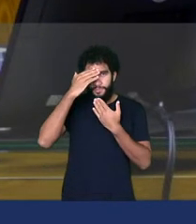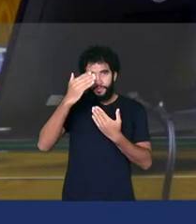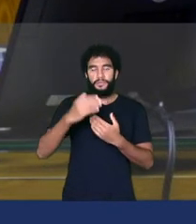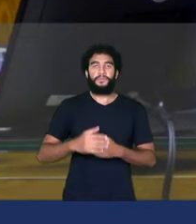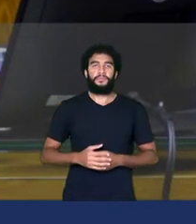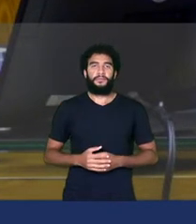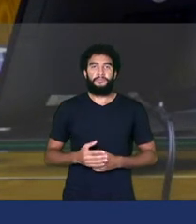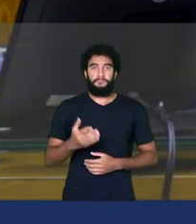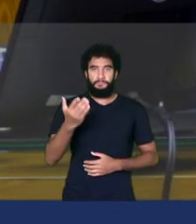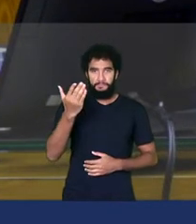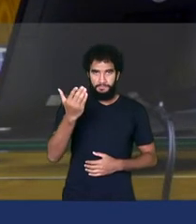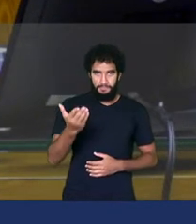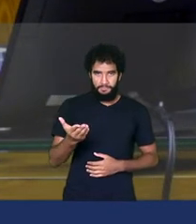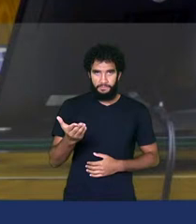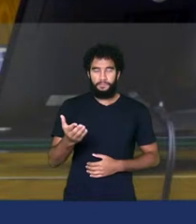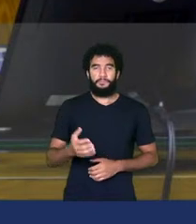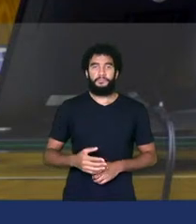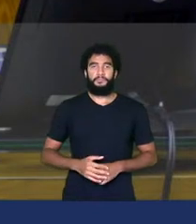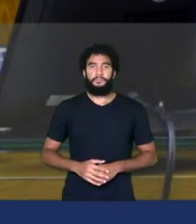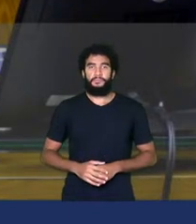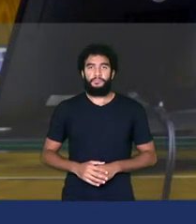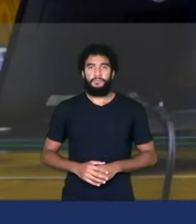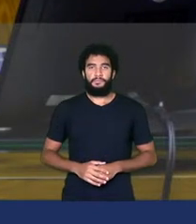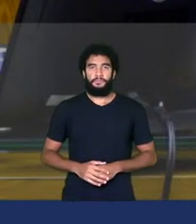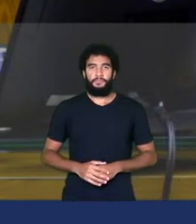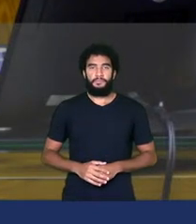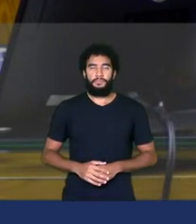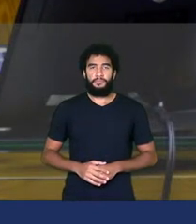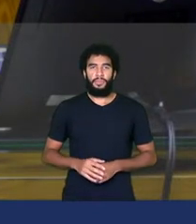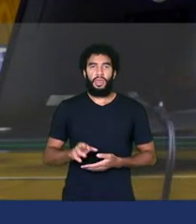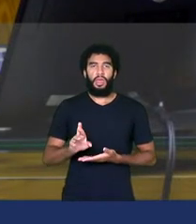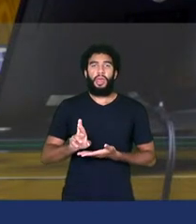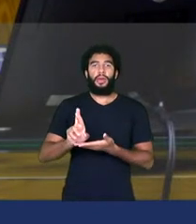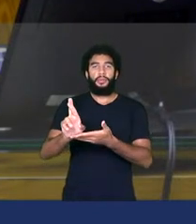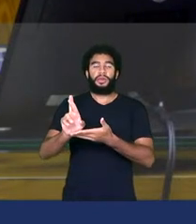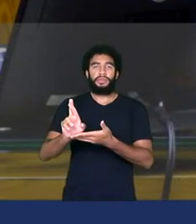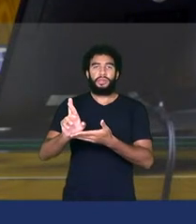OBRIGADO, DEPUTADA LUIZA ERUNDINA. VOSSA EXCELÊNCIA REPRESENTA A LUTA DAS MULHERES